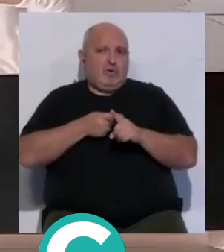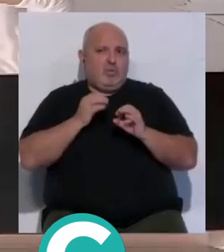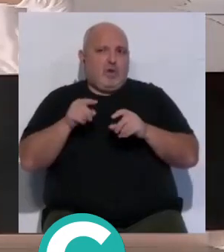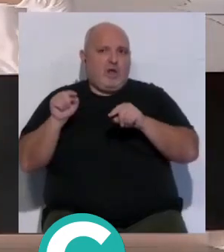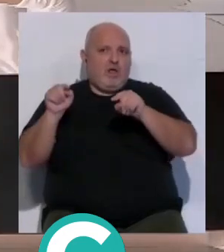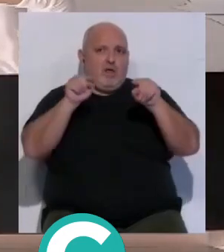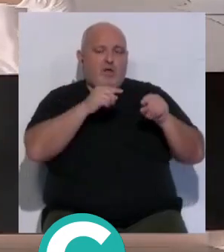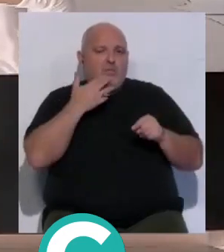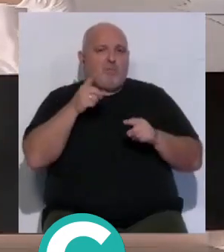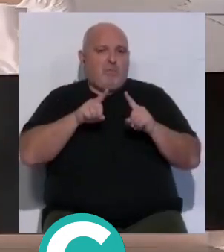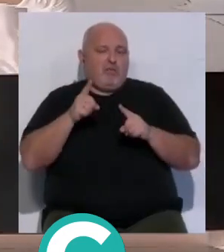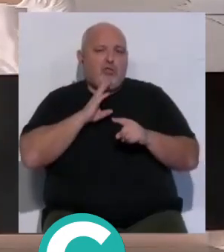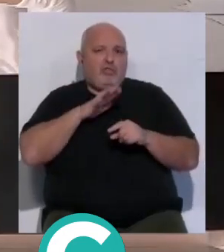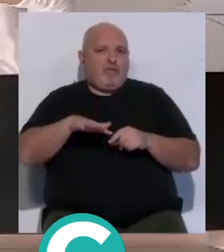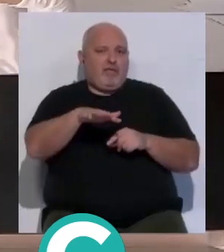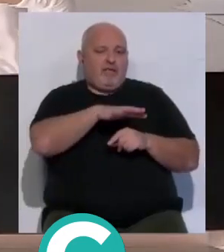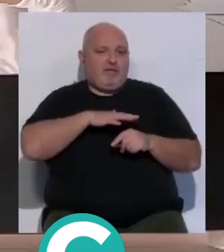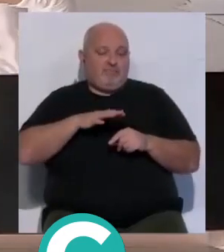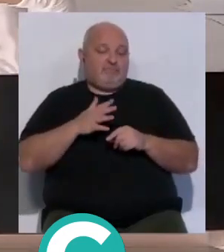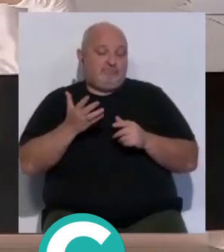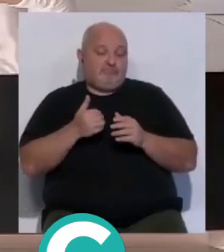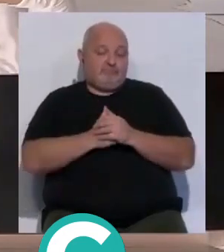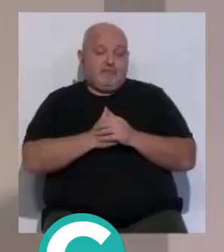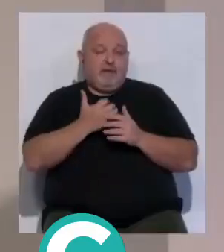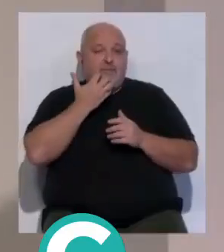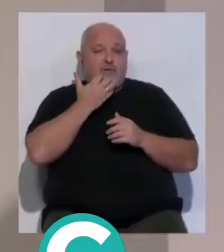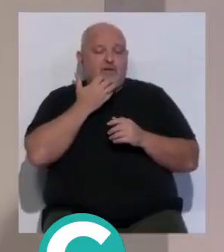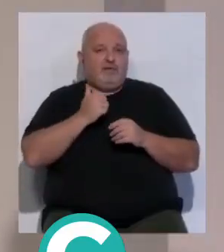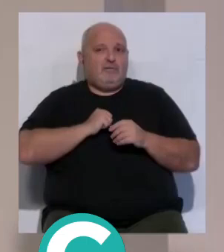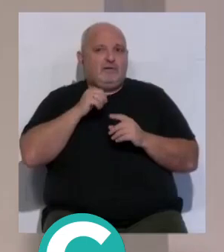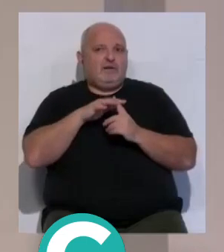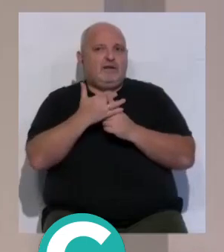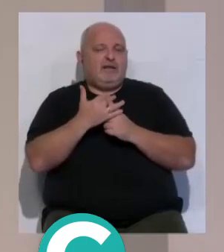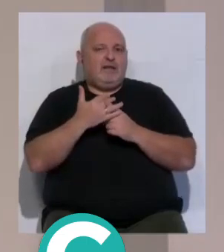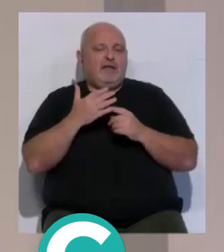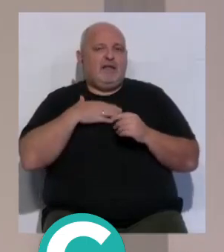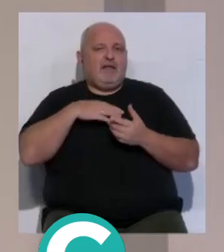van a tener muy pocas pistas que por ejemplo estaba la situación también en la cartuja la